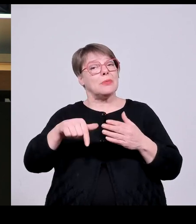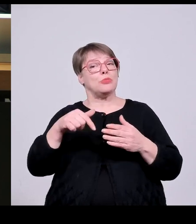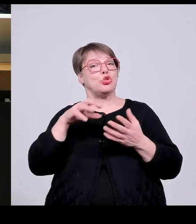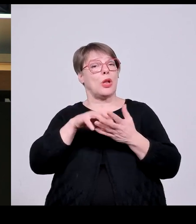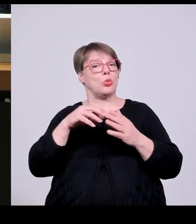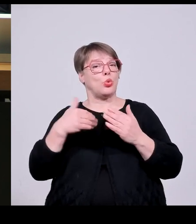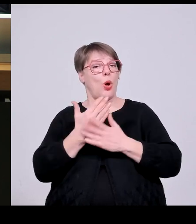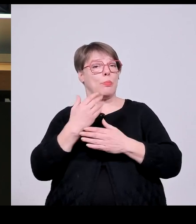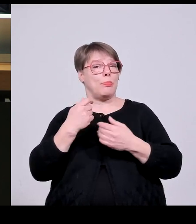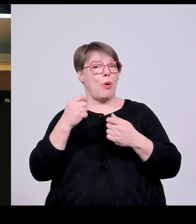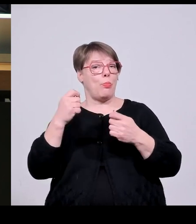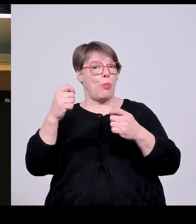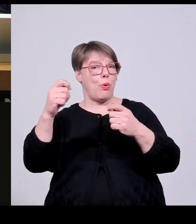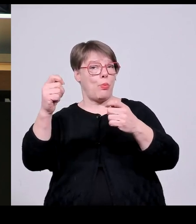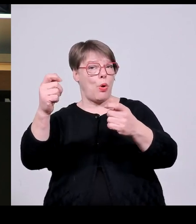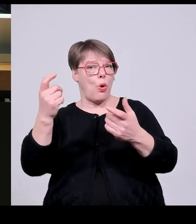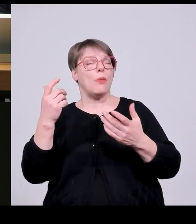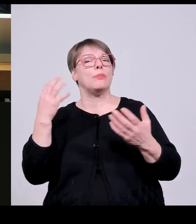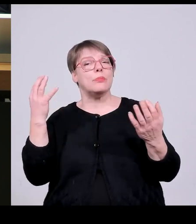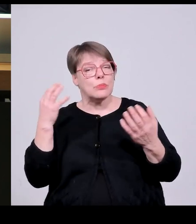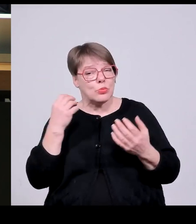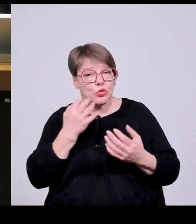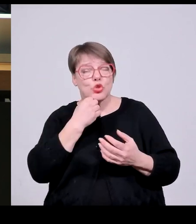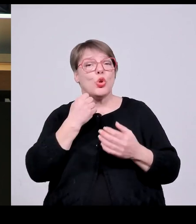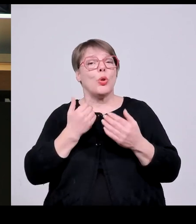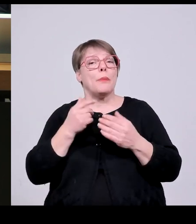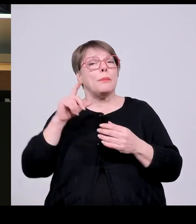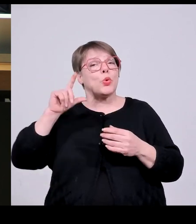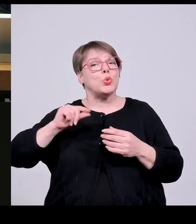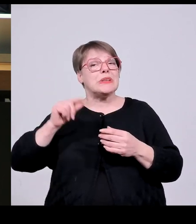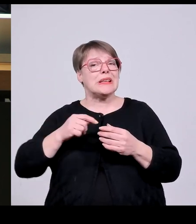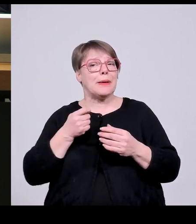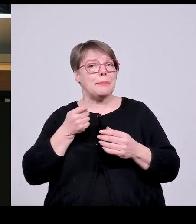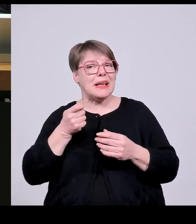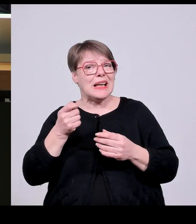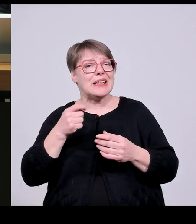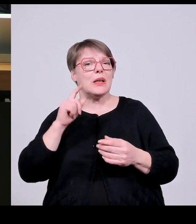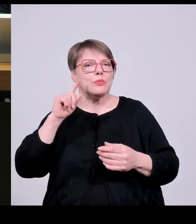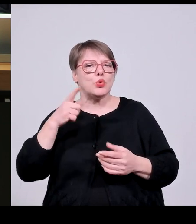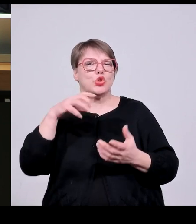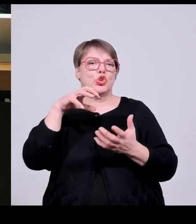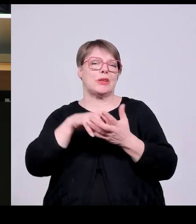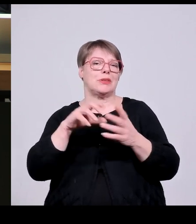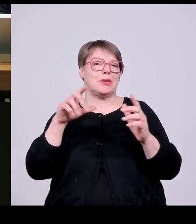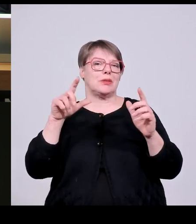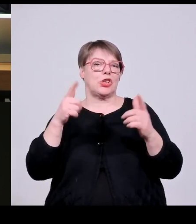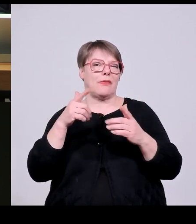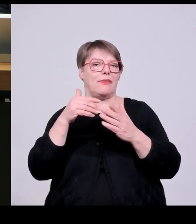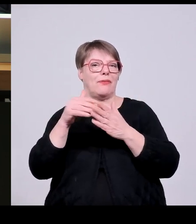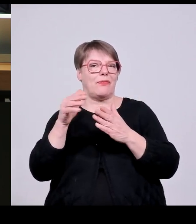die Wirtschaft reagieren können, und das wollen sie nicht. Sie wollen weiter Gremien. Sie wollen das Krethi und Plethi damit regieren, die